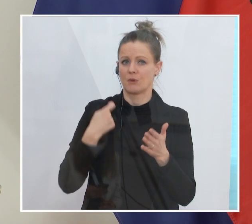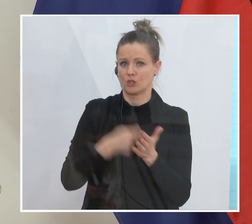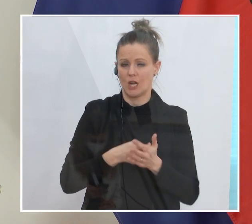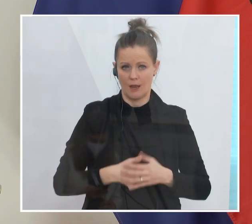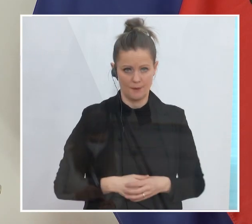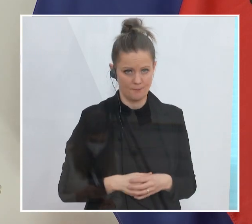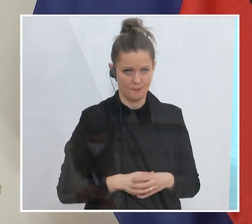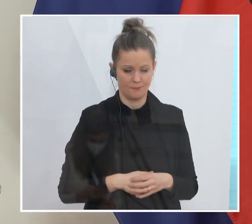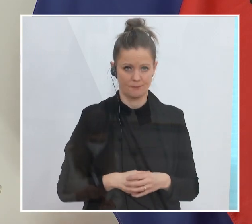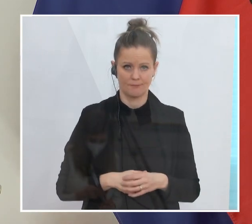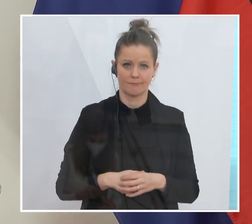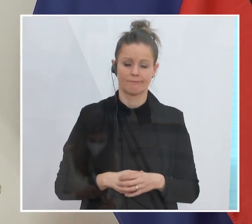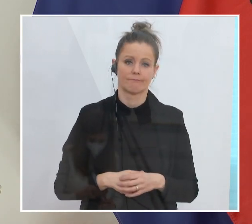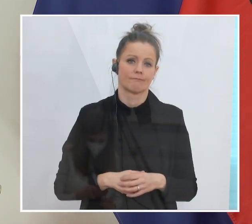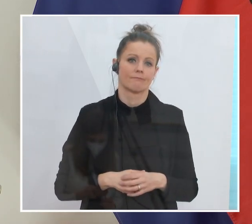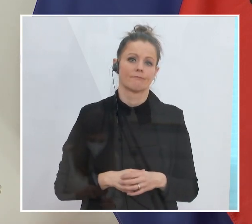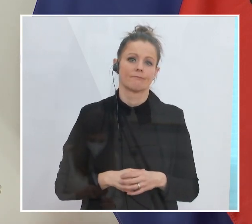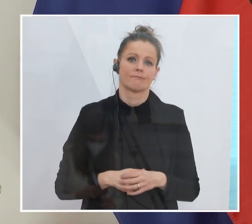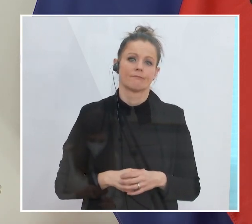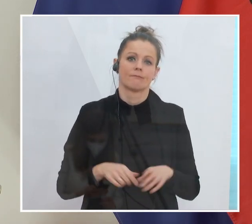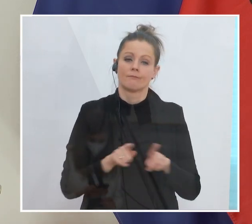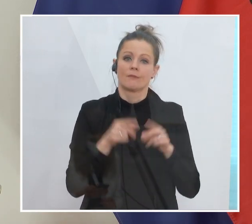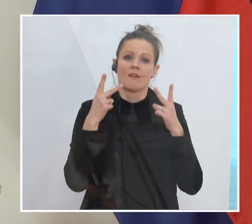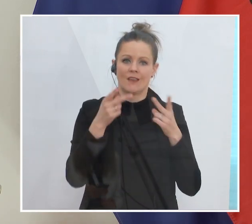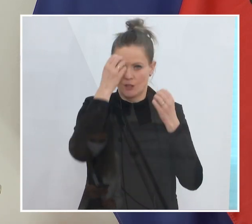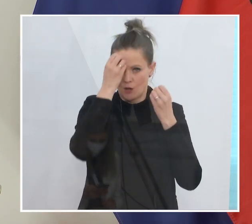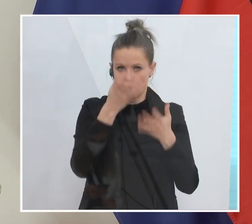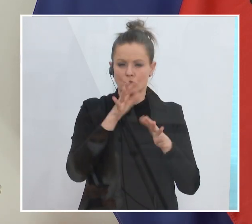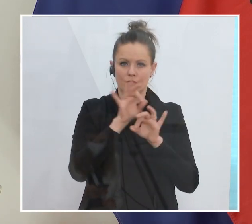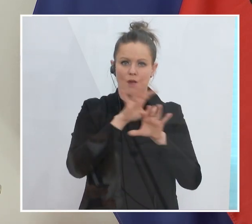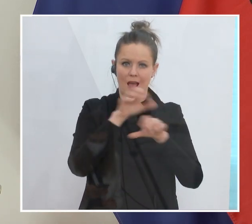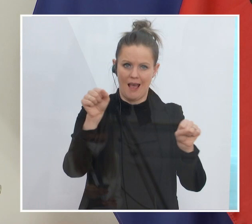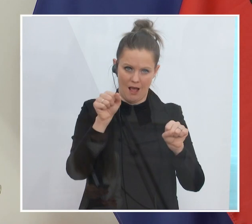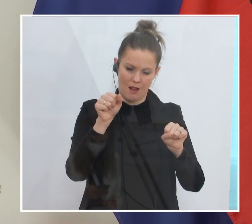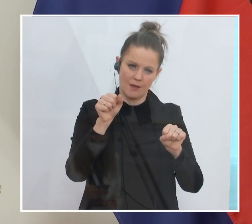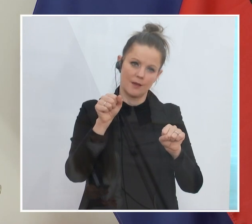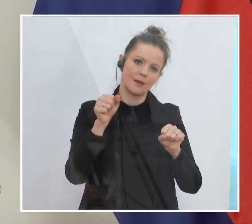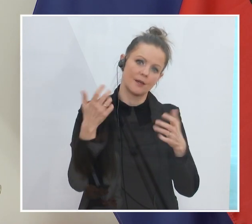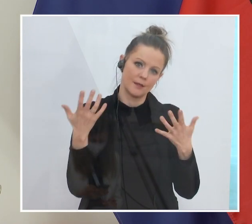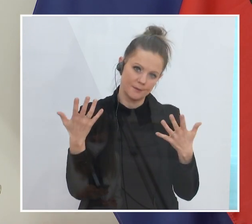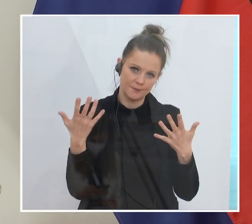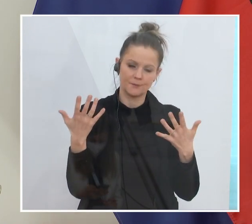das ist vor allem auch eine sehr entscheidende, wichtige Botschaft für alle jene, die jetzt eben